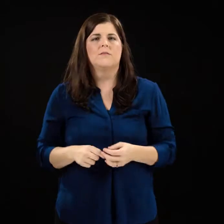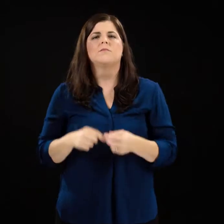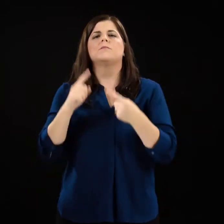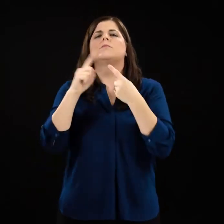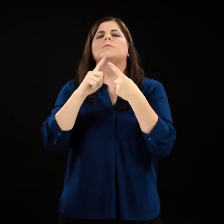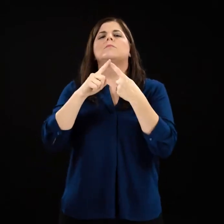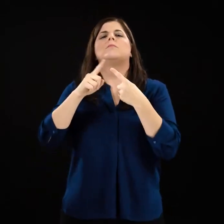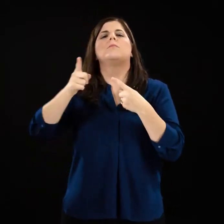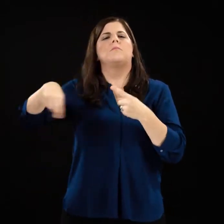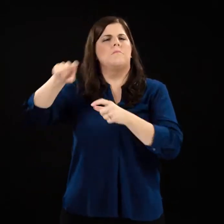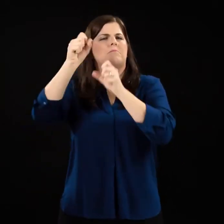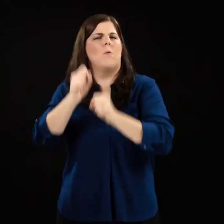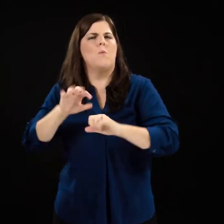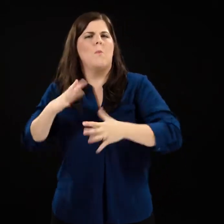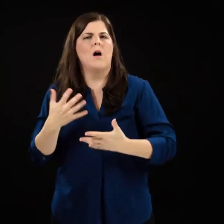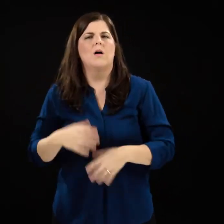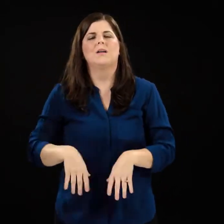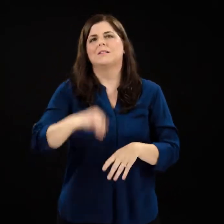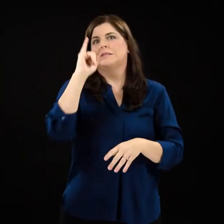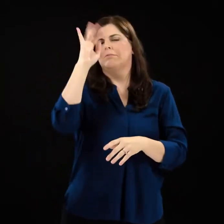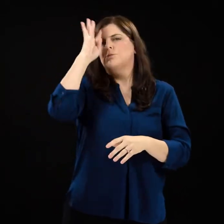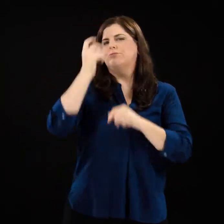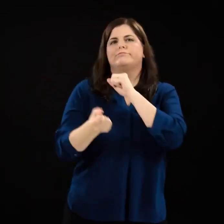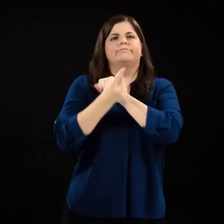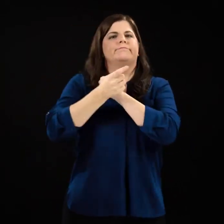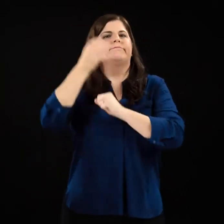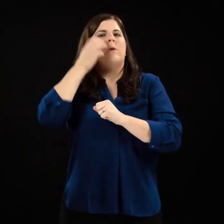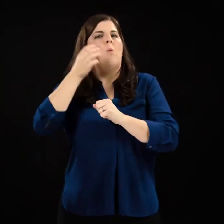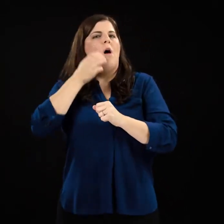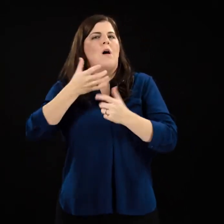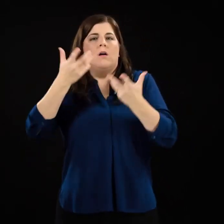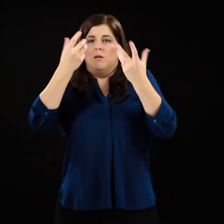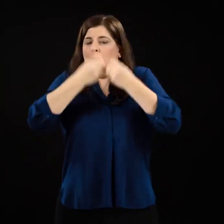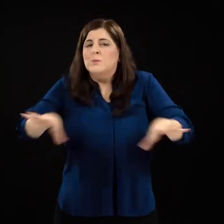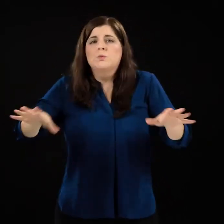services sans frais si l'appareil est perdu ou volé. -- Lorsqu'il est en